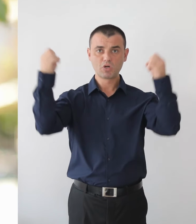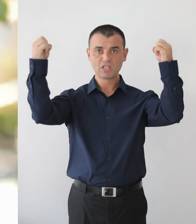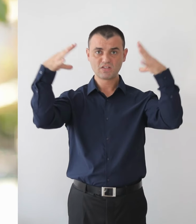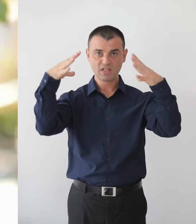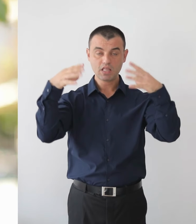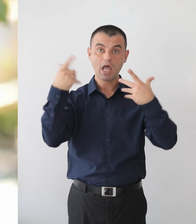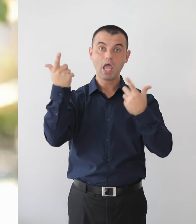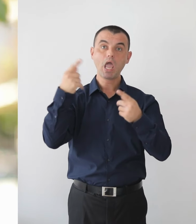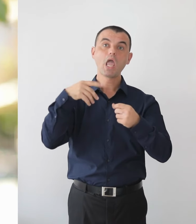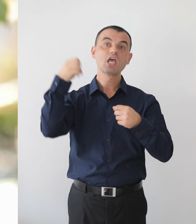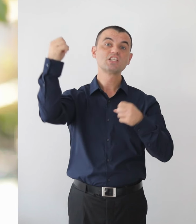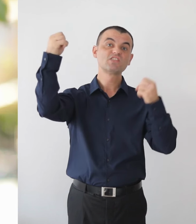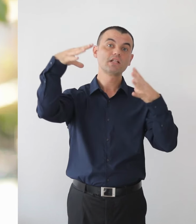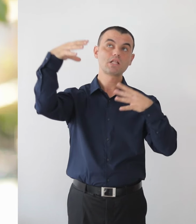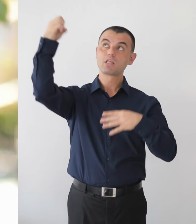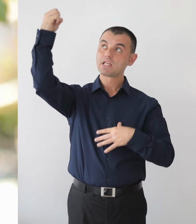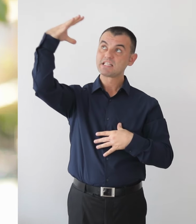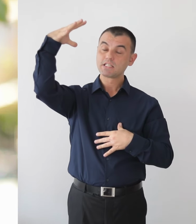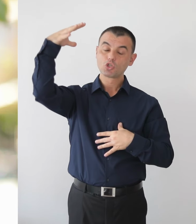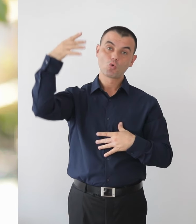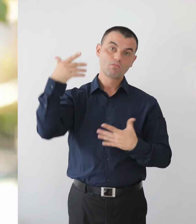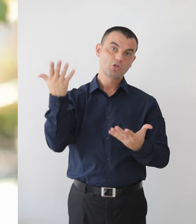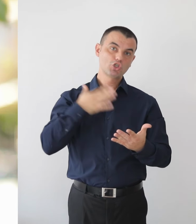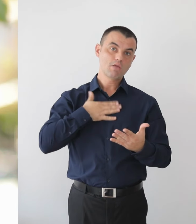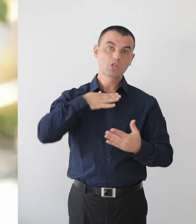Най-доброто състояние на осветление е на сянка на слънчева светлина.